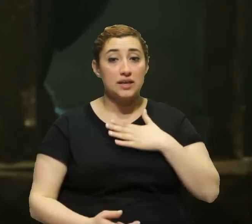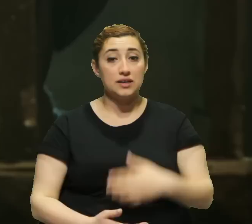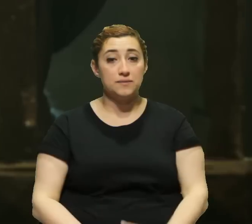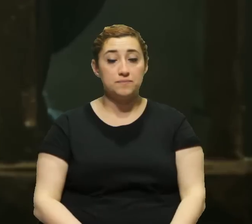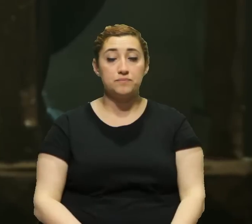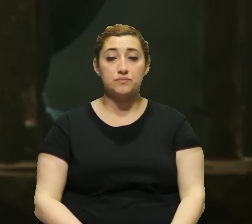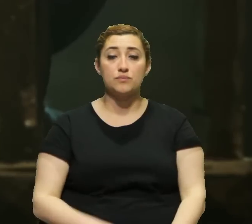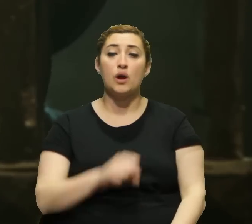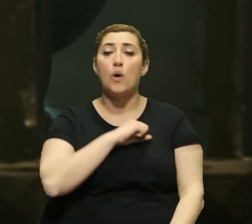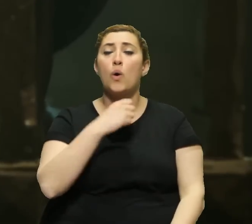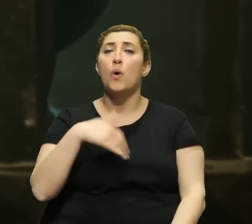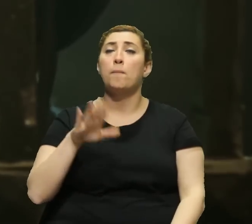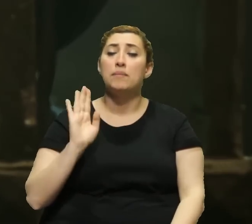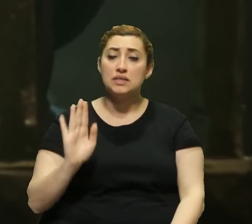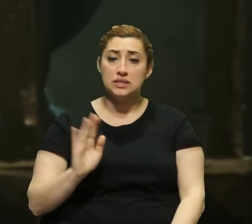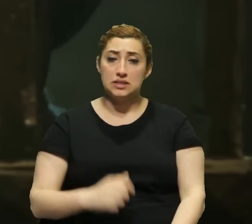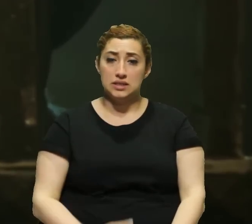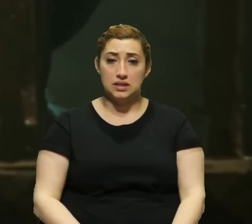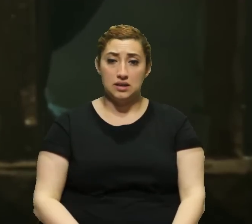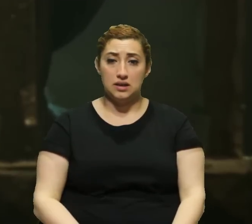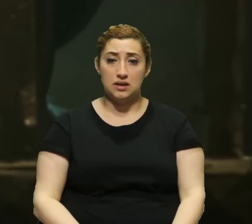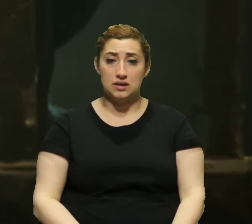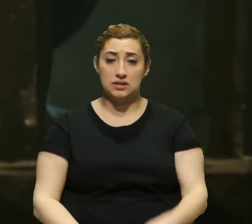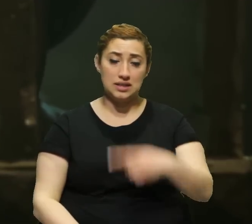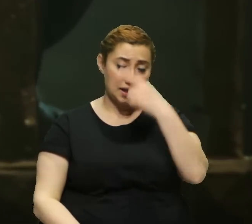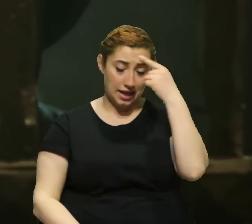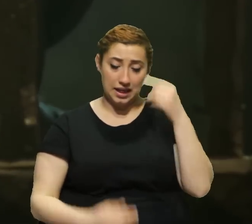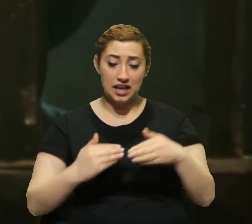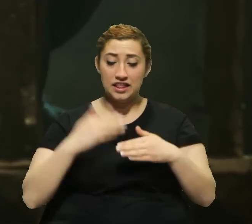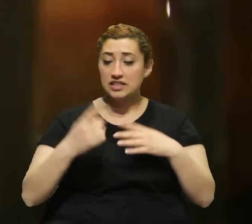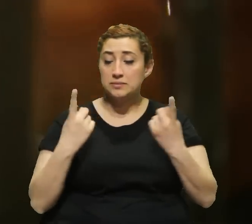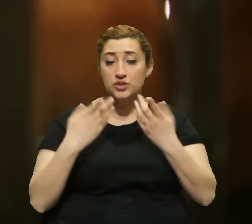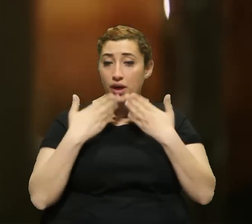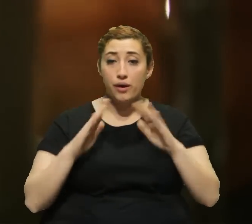Endişe etmeyeler. Kaderin dışında bir şey yok.